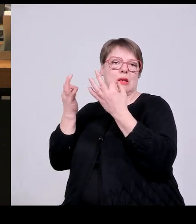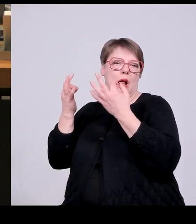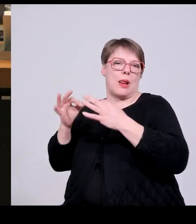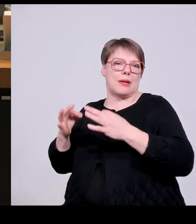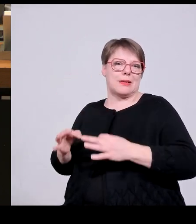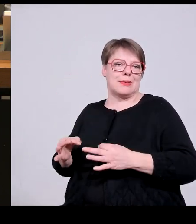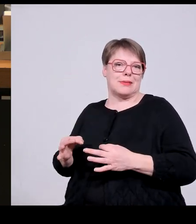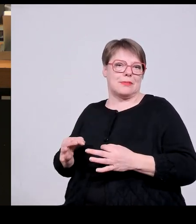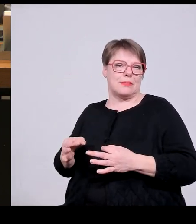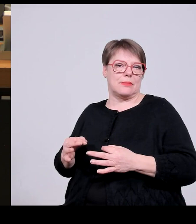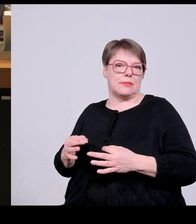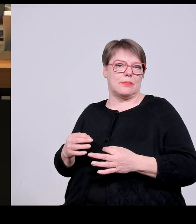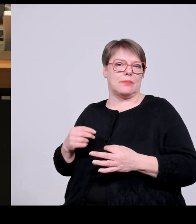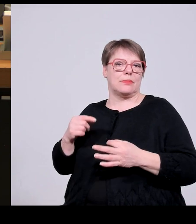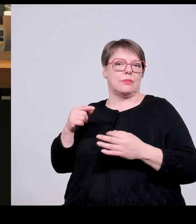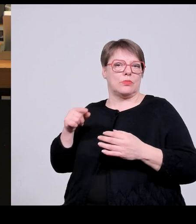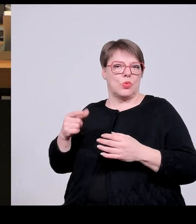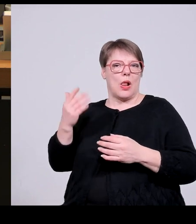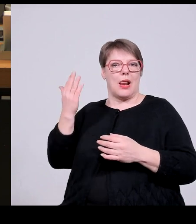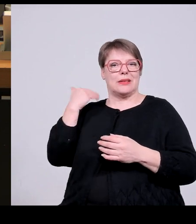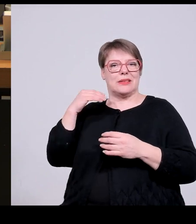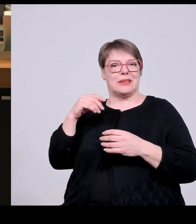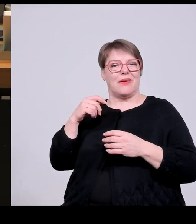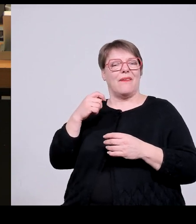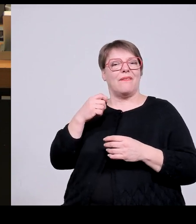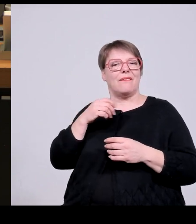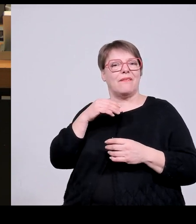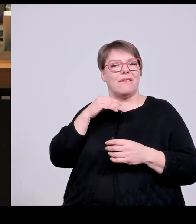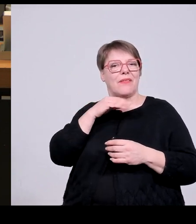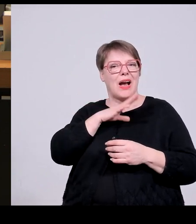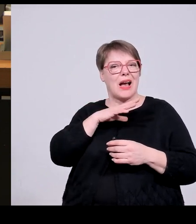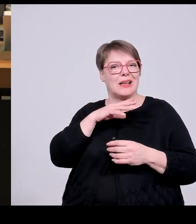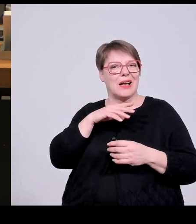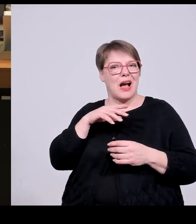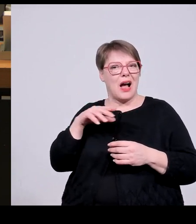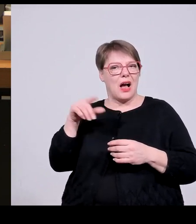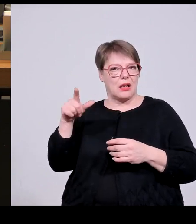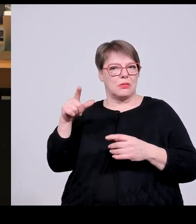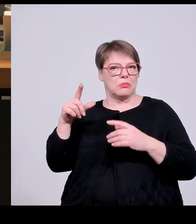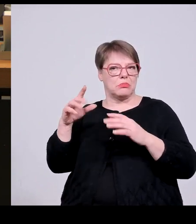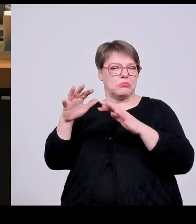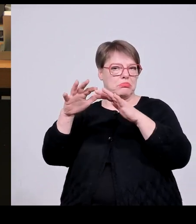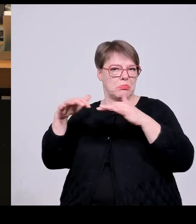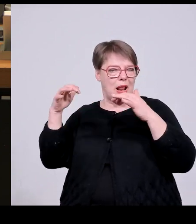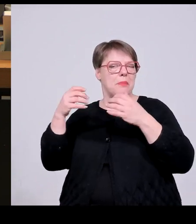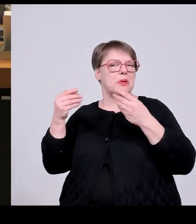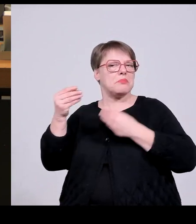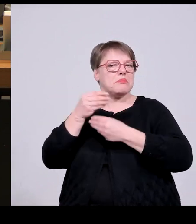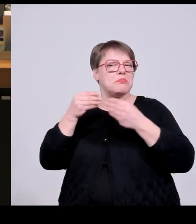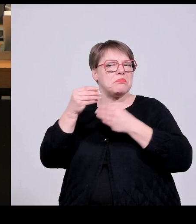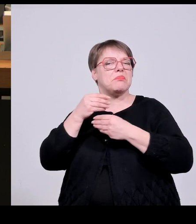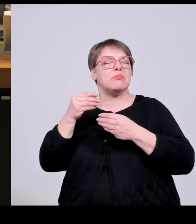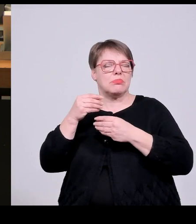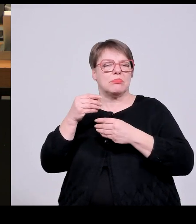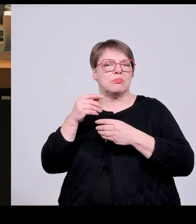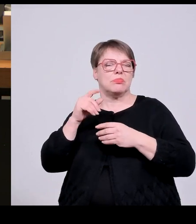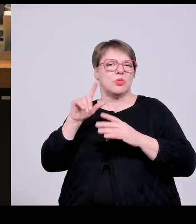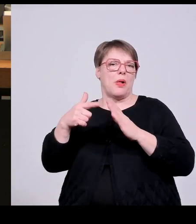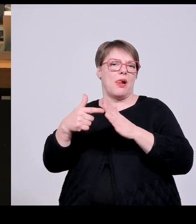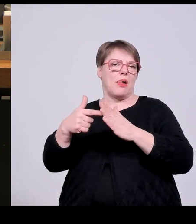Am Berliner Strom Verbrauch geschätzt. Doch Experten sprechen mittlerweile sogar, dass es sogar